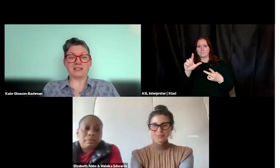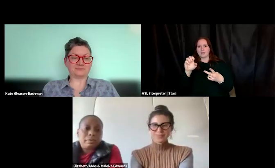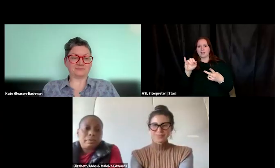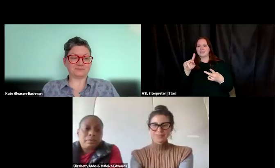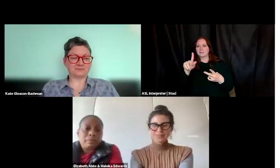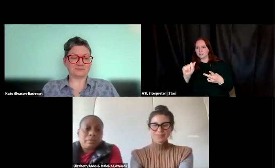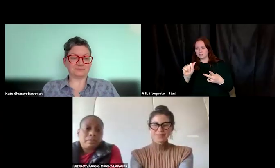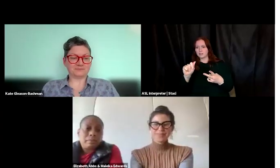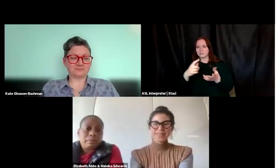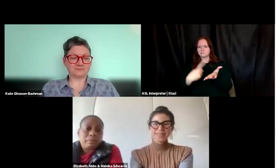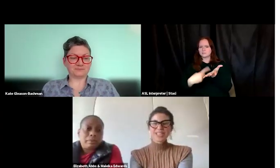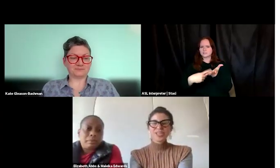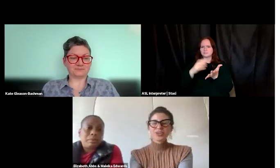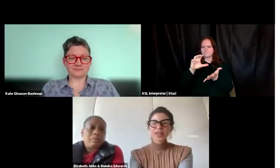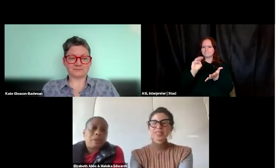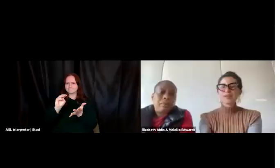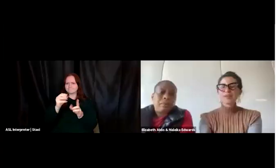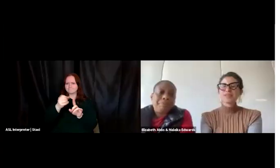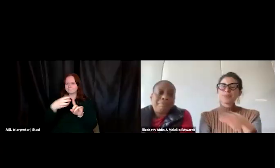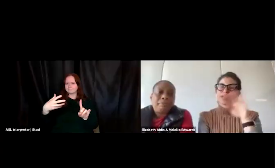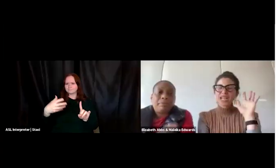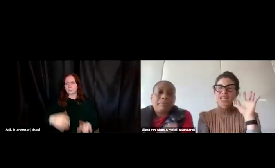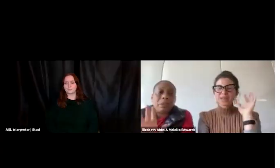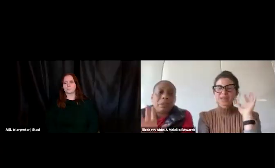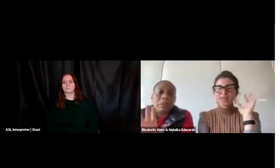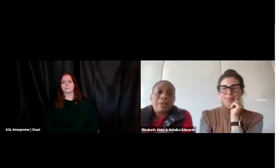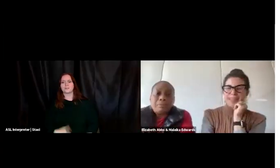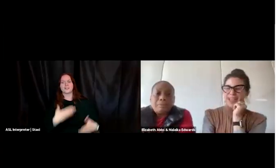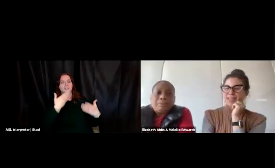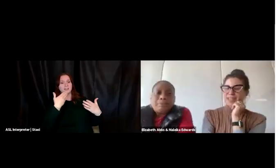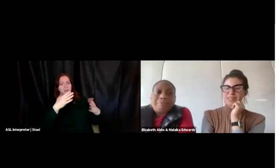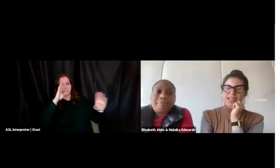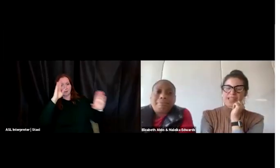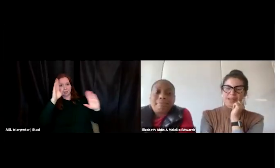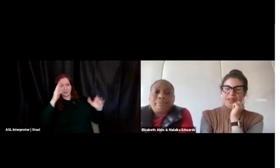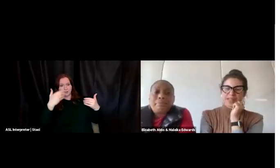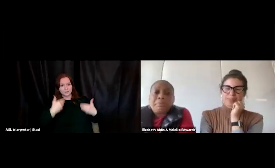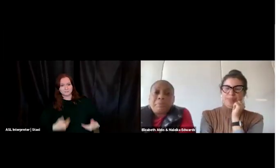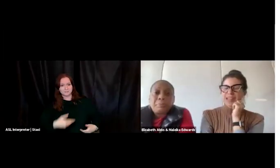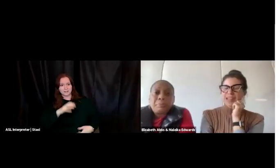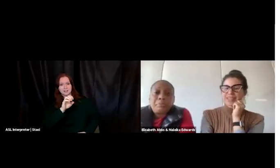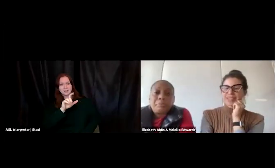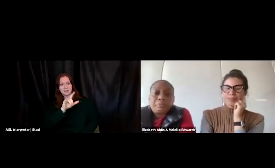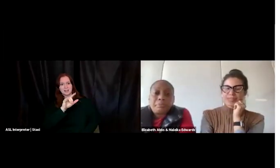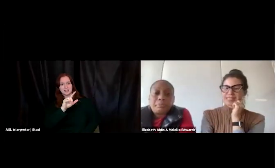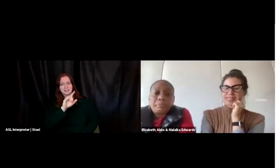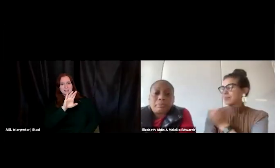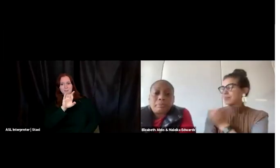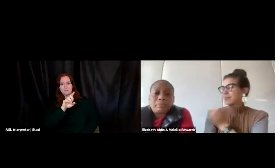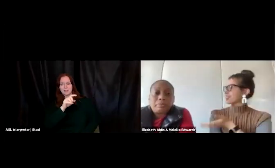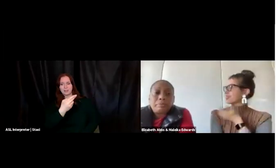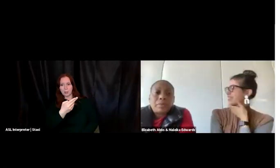qué es qué y qué puedo obtener? La Carpeta Electrónica, los Registros Electrónicos Express y la Asociación Secure EML